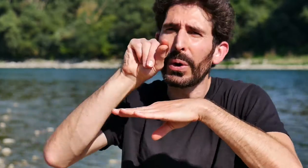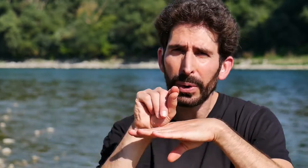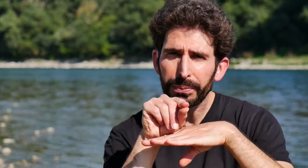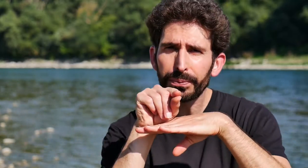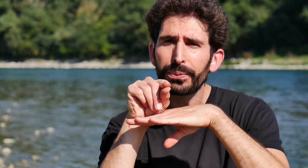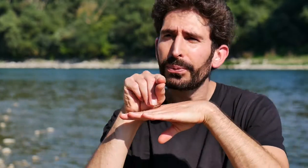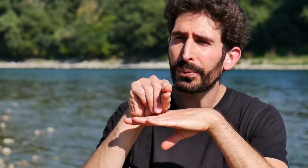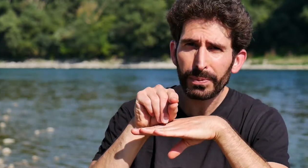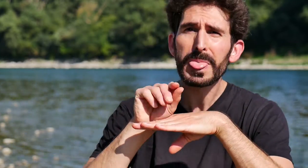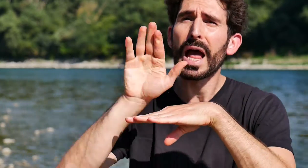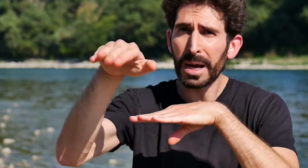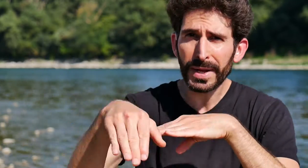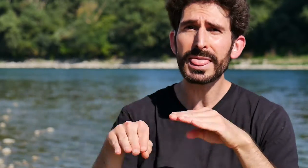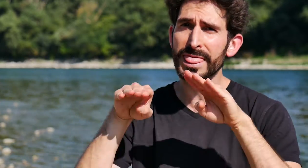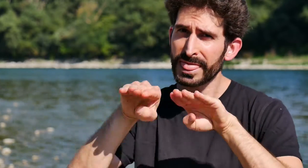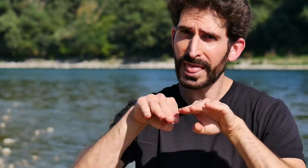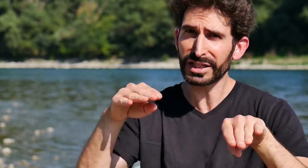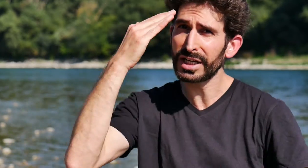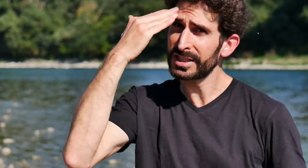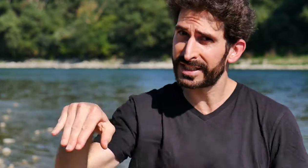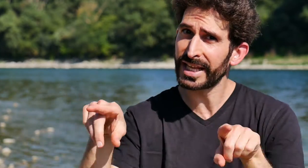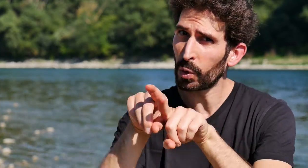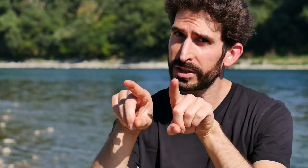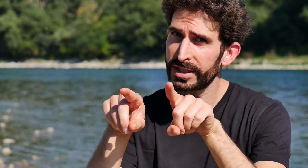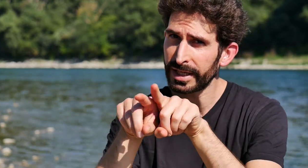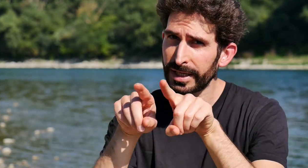*Le pingouin se pose.* Et il sait nager aussi.